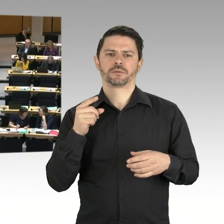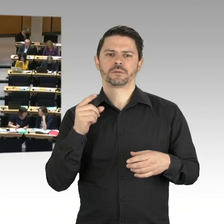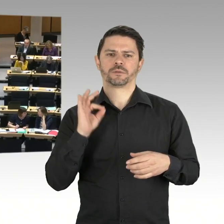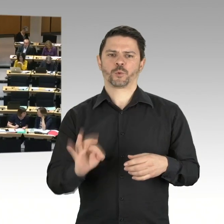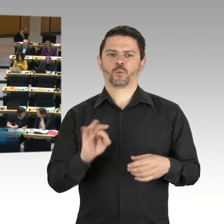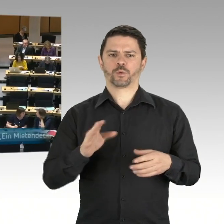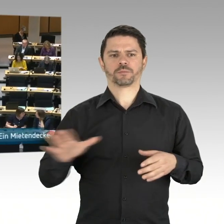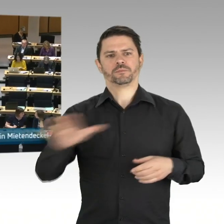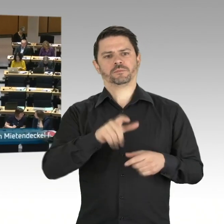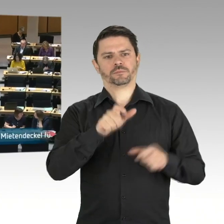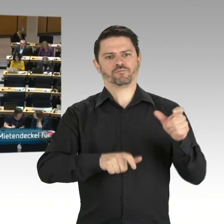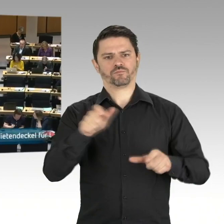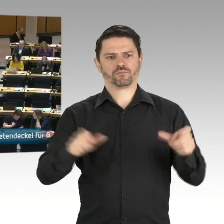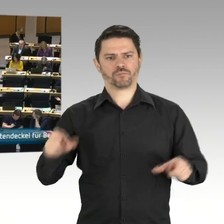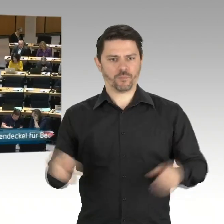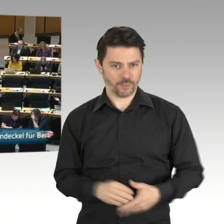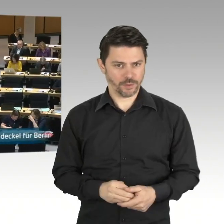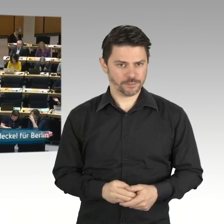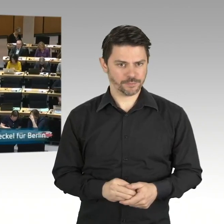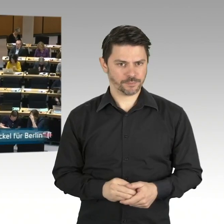(Beifall)